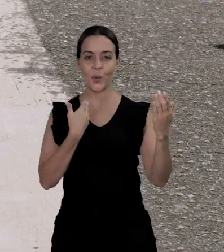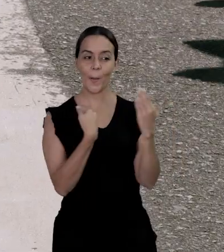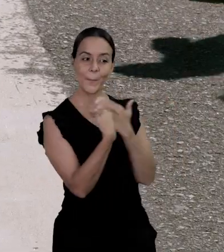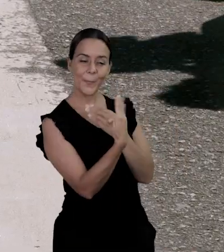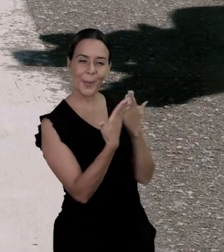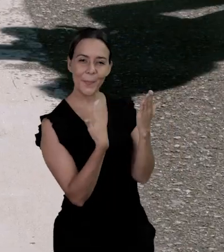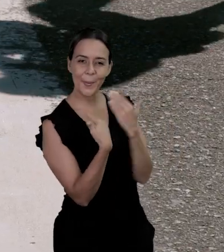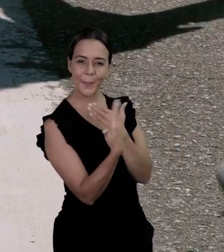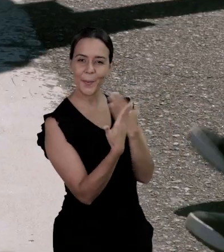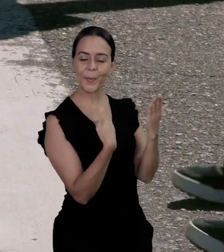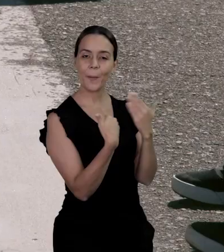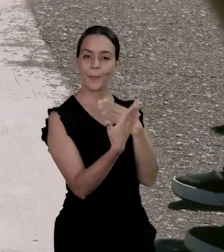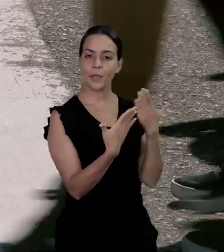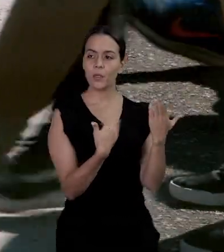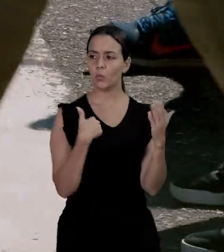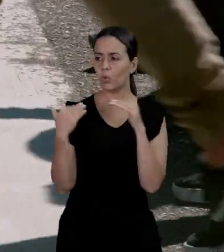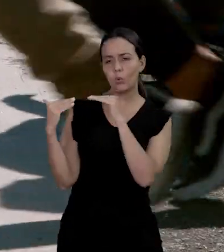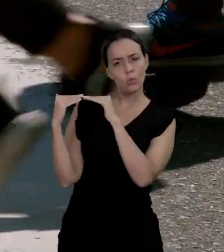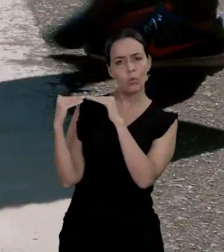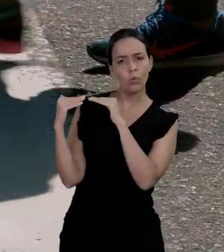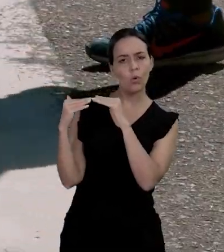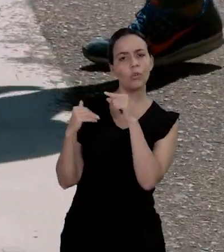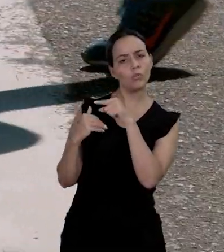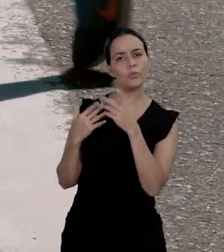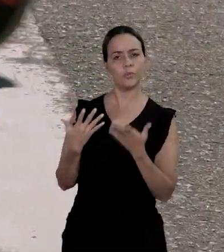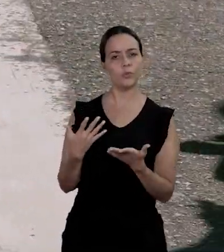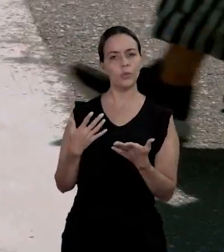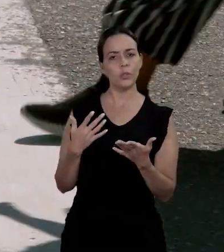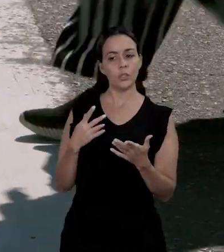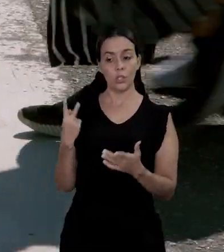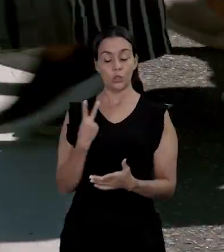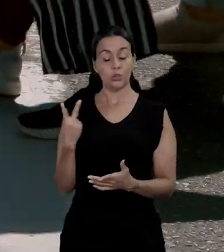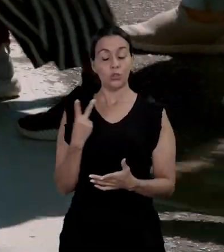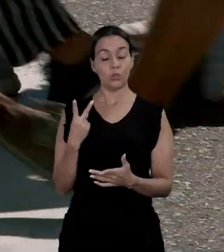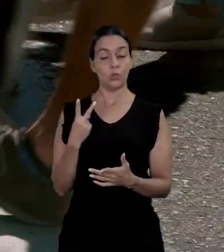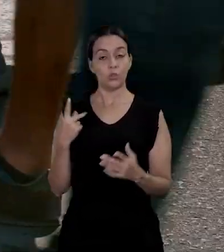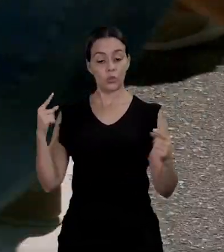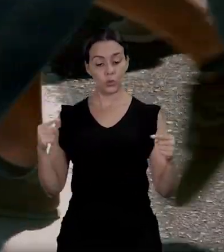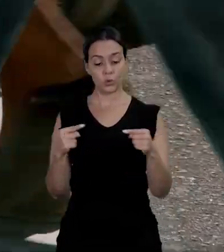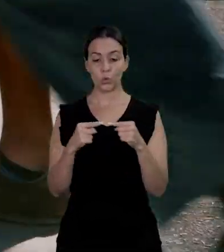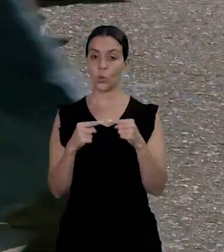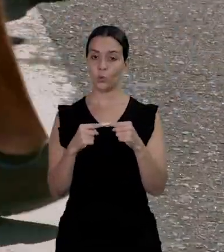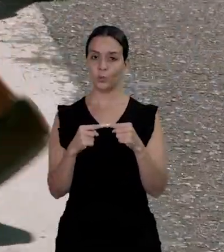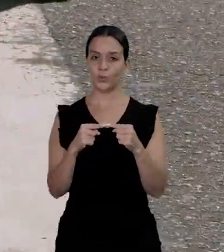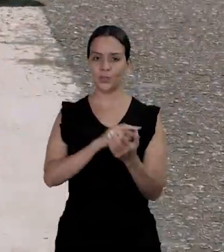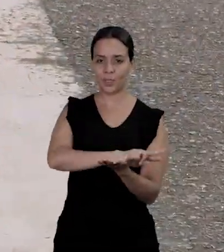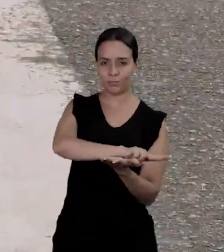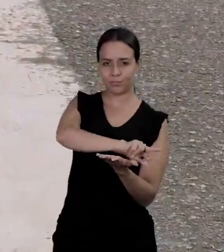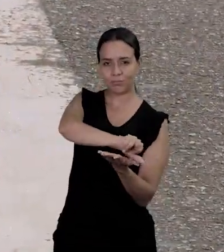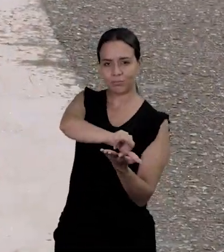mas eu acho que eu concordo contigo, acho que a gente se encontra nesse lugar de interdisciplinaridade e